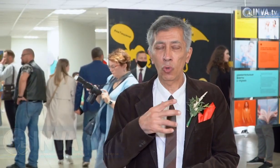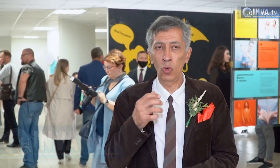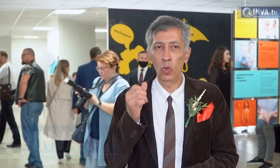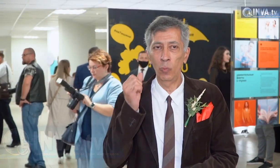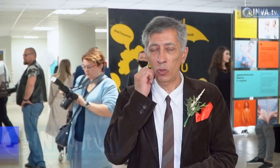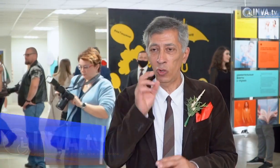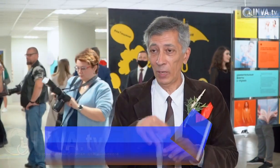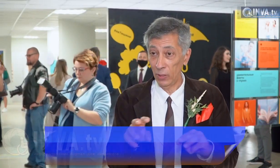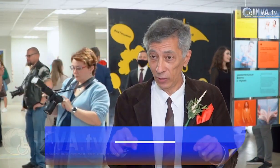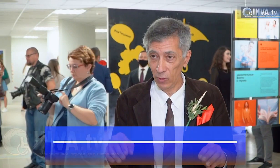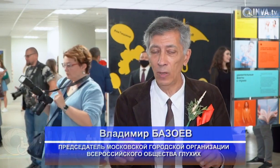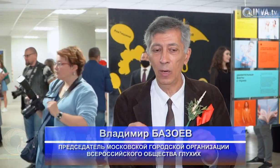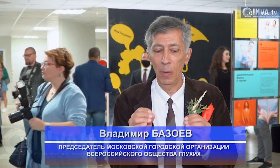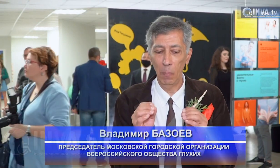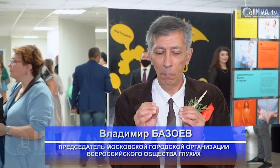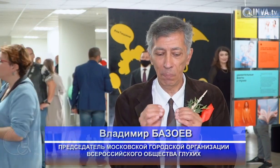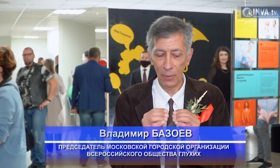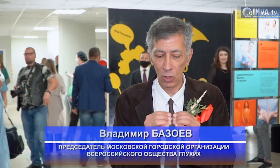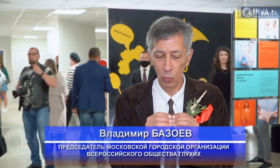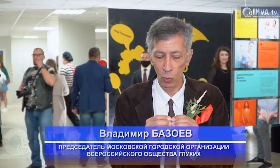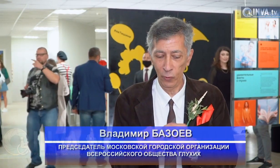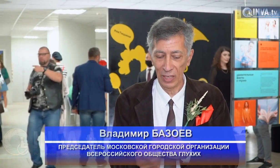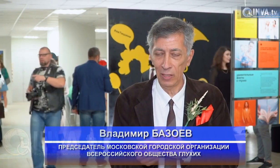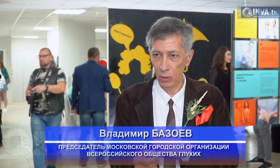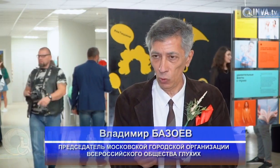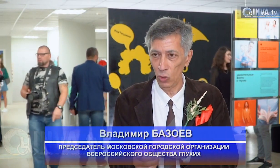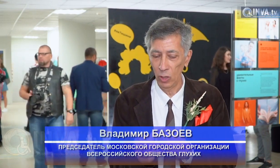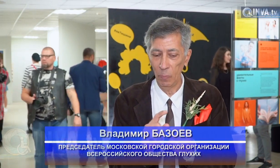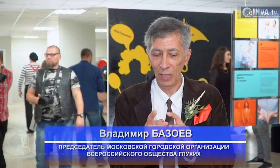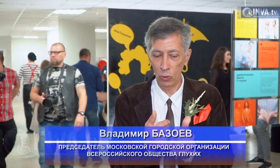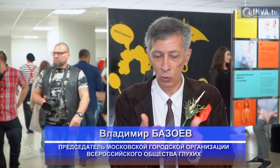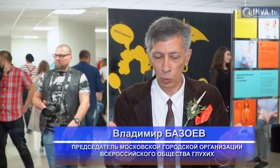ВСЕРОССИЙСКОГО ОБЩЕСТВА ГЛУХИХ): Правительство Москвы всегда финансирует услуги переводчиков при